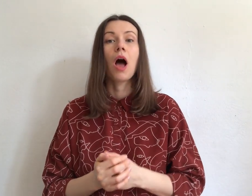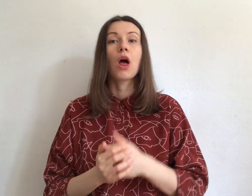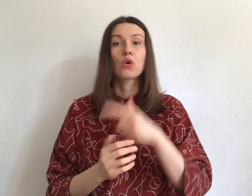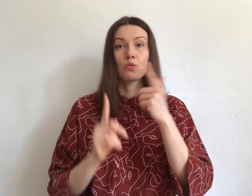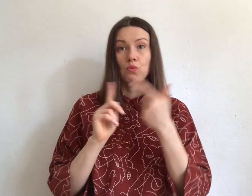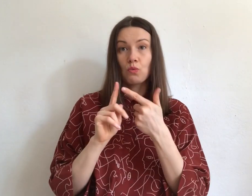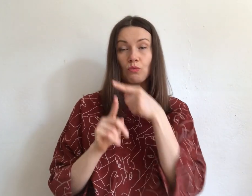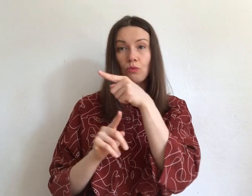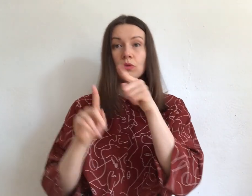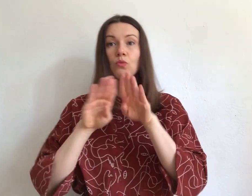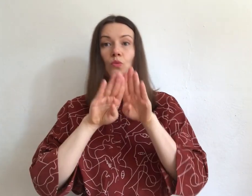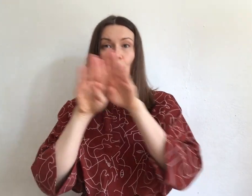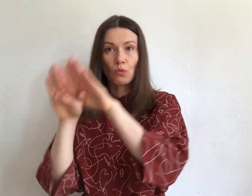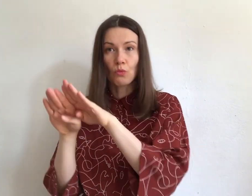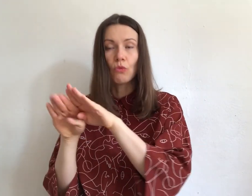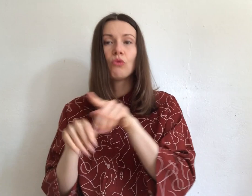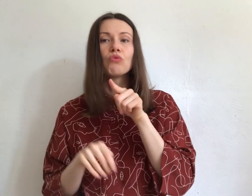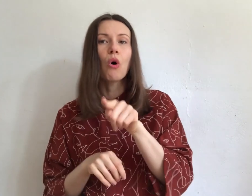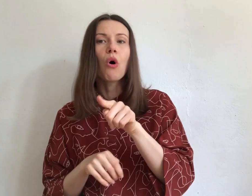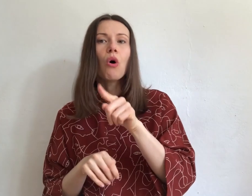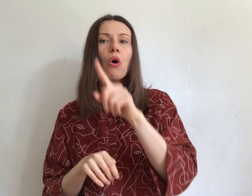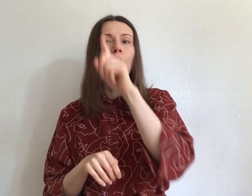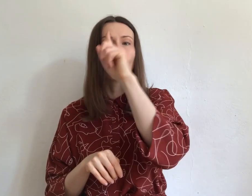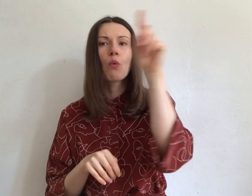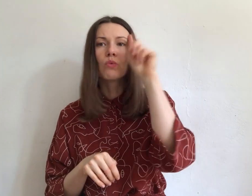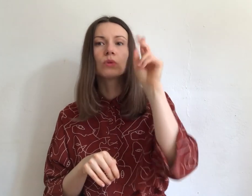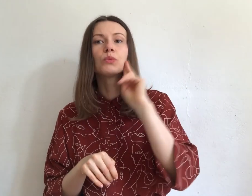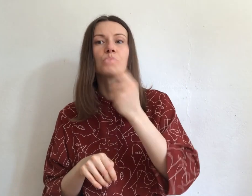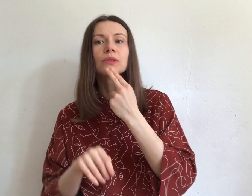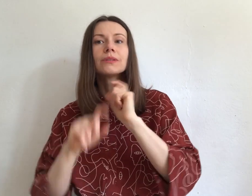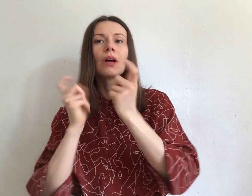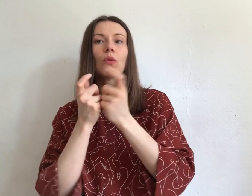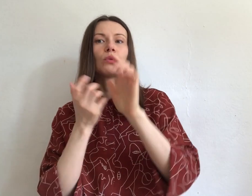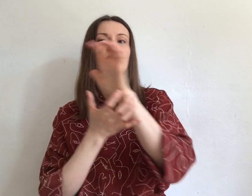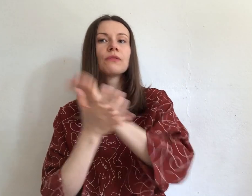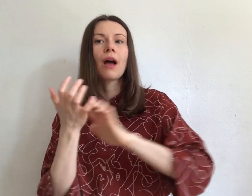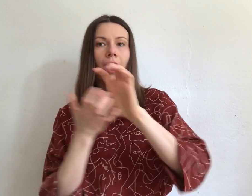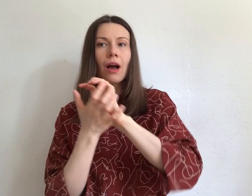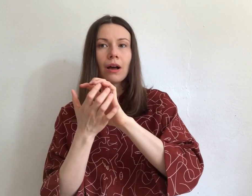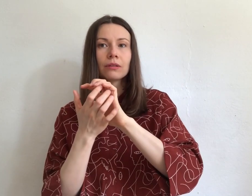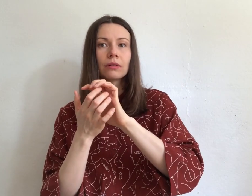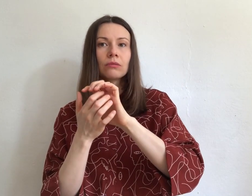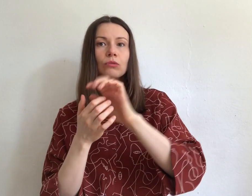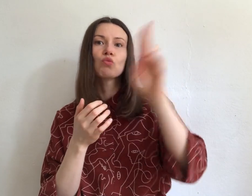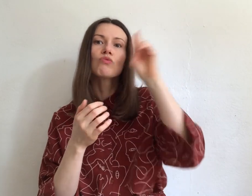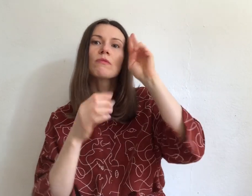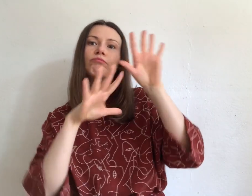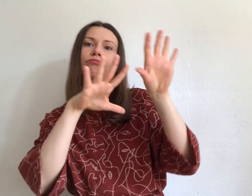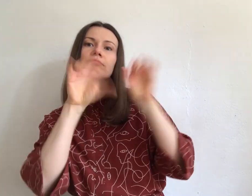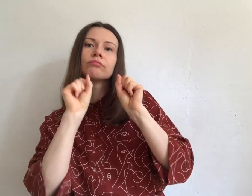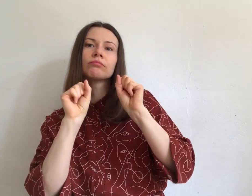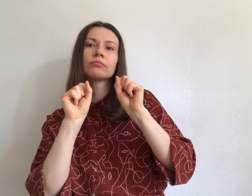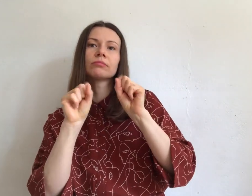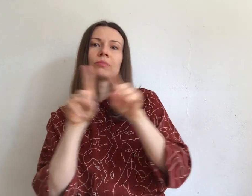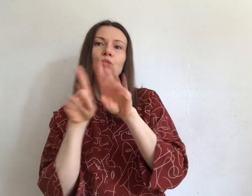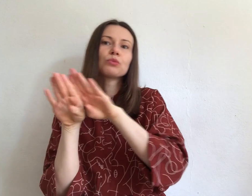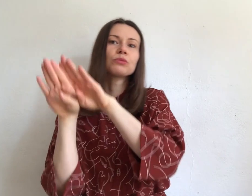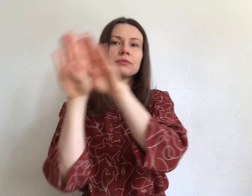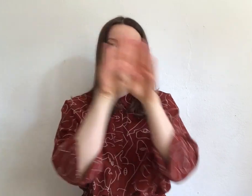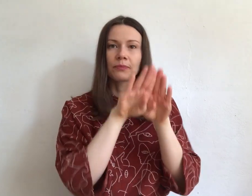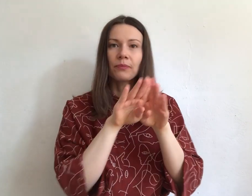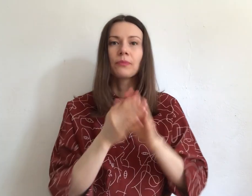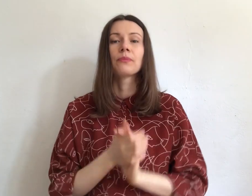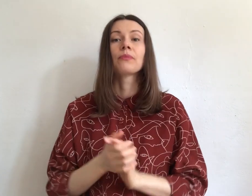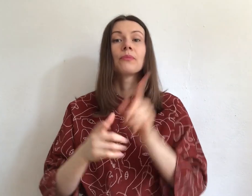A drugie to uniwersalne w odbiorze przez głuchych na całym świecie są: